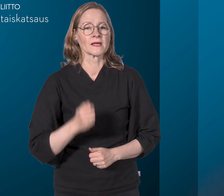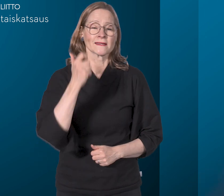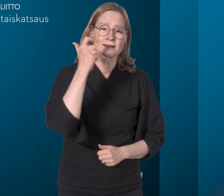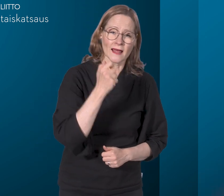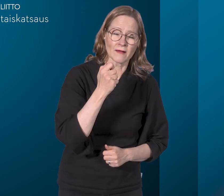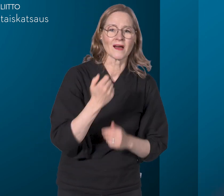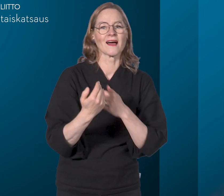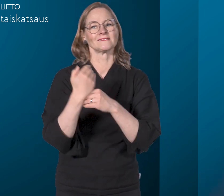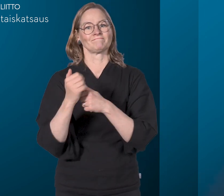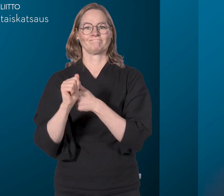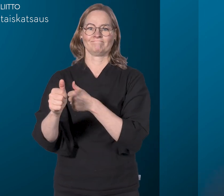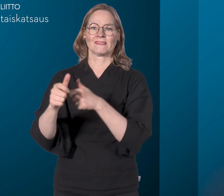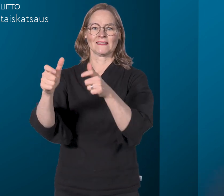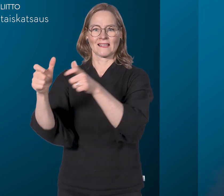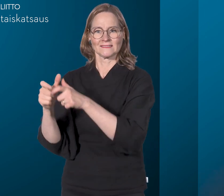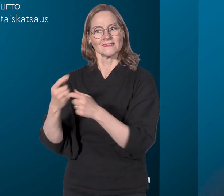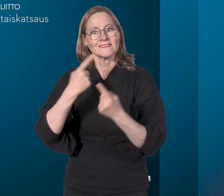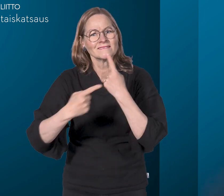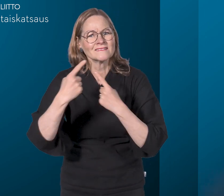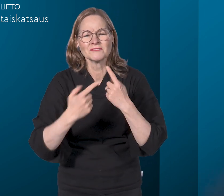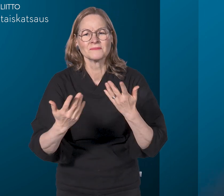Kelan ja asiakkaita edustavien järjestöjen keskustelu -